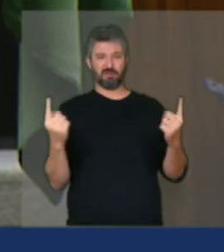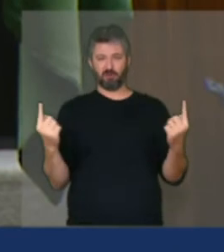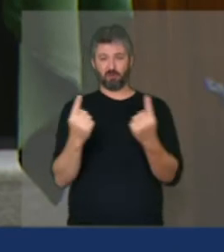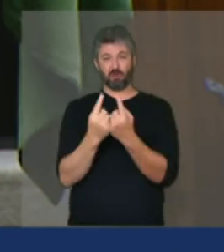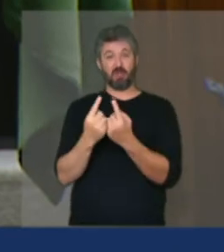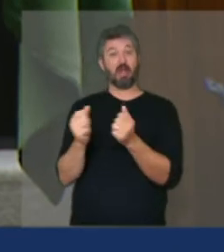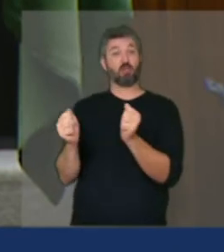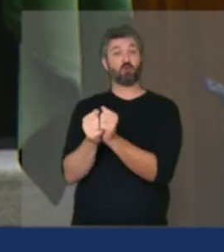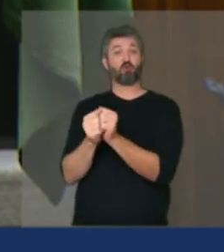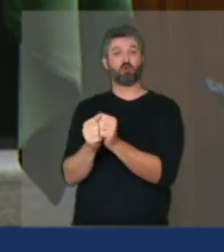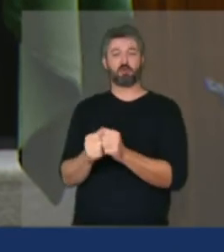ATACAR A VACINA. A VACINA QUE INTERESSA AO JAIR BOLSONARO É